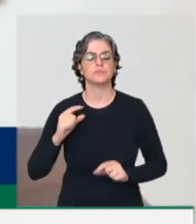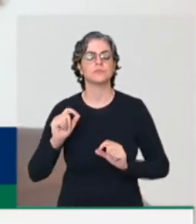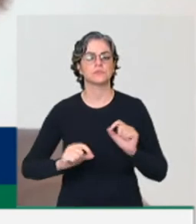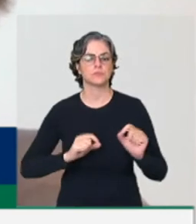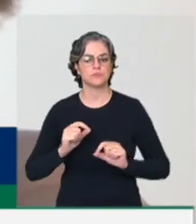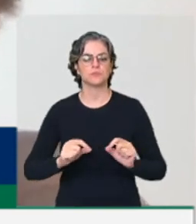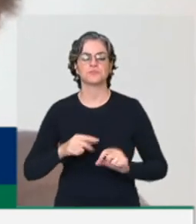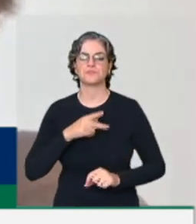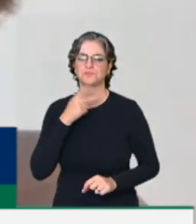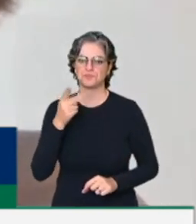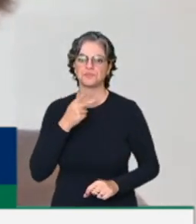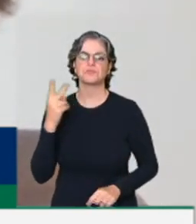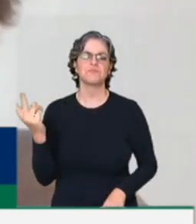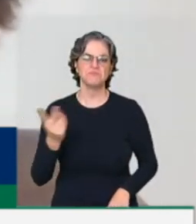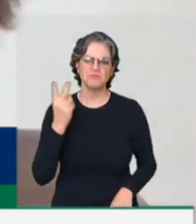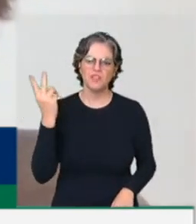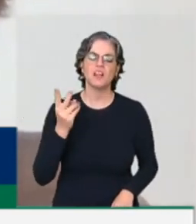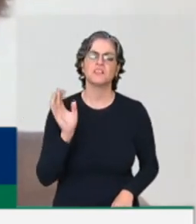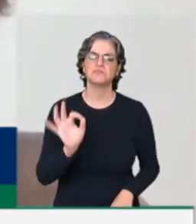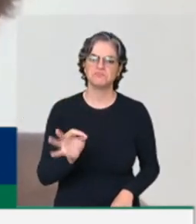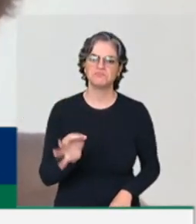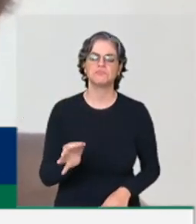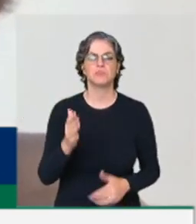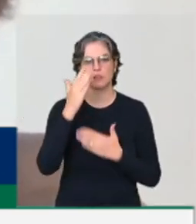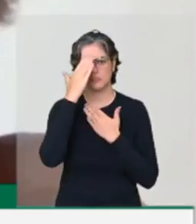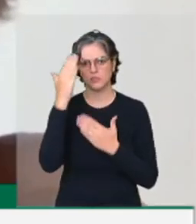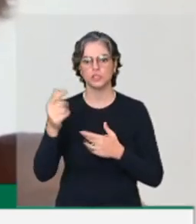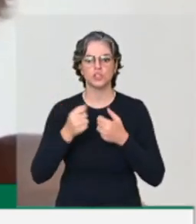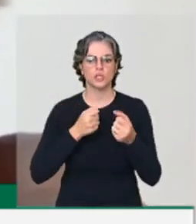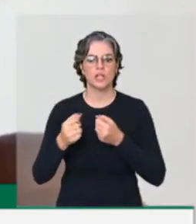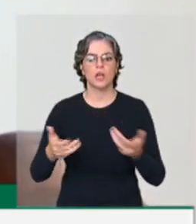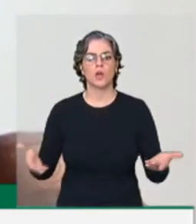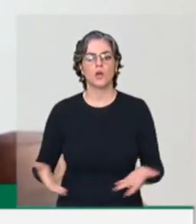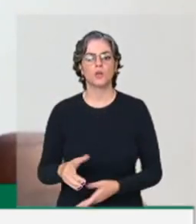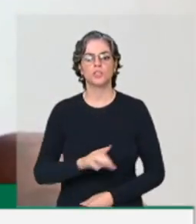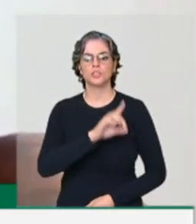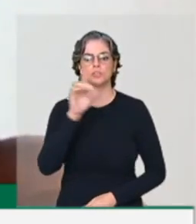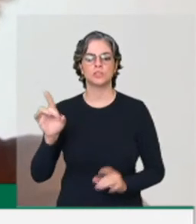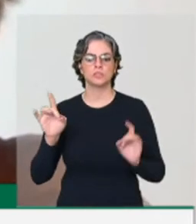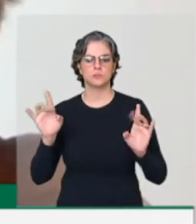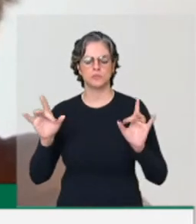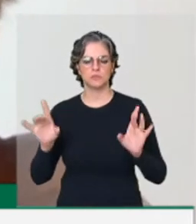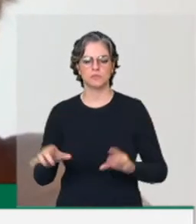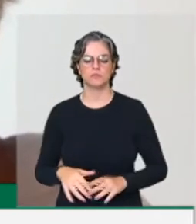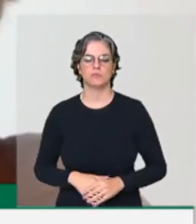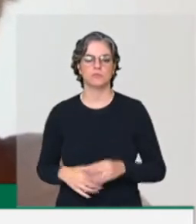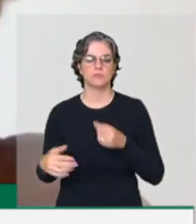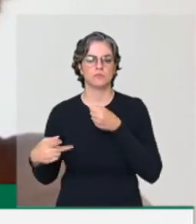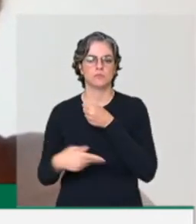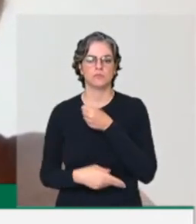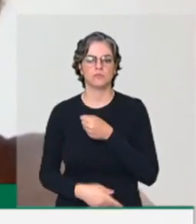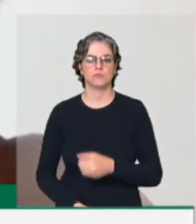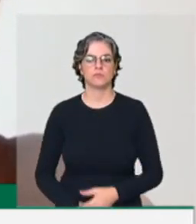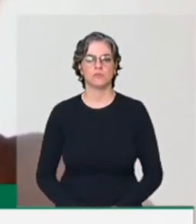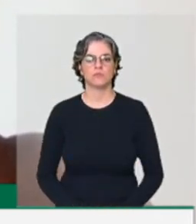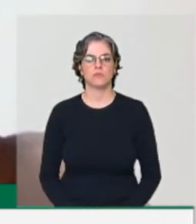HOJE PARA, PRIMEIRO, VALORIZAR E AGRADECER AOS JORNALISTAS QUE HOJE É O SEU DIA-- [INTERRUPÇÃO NO